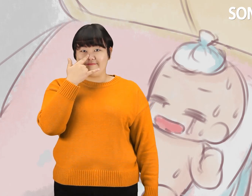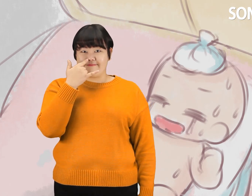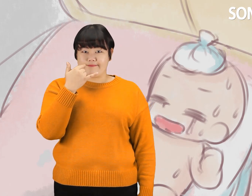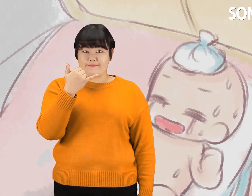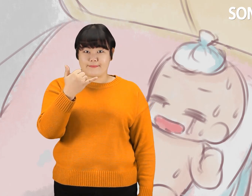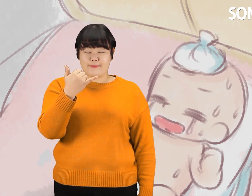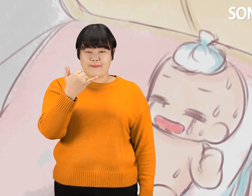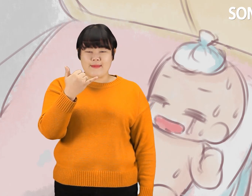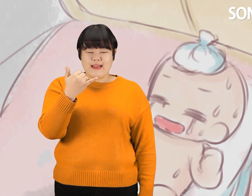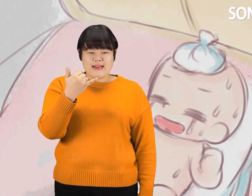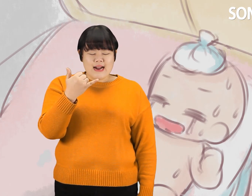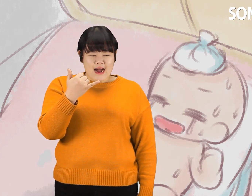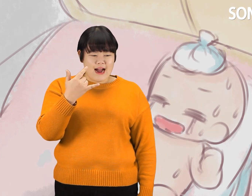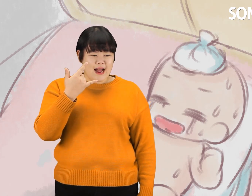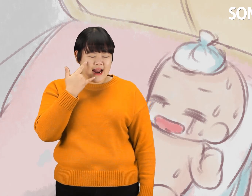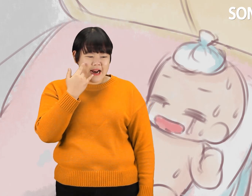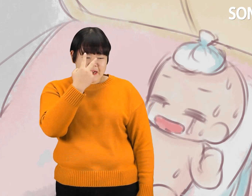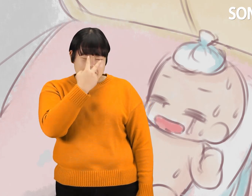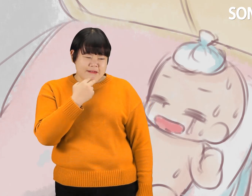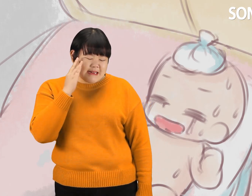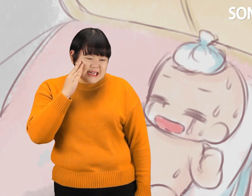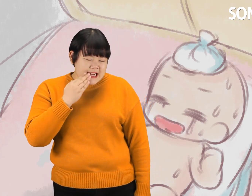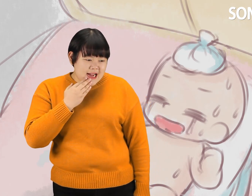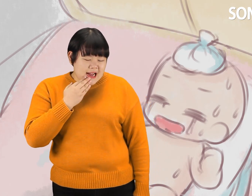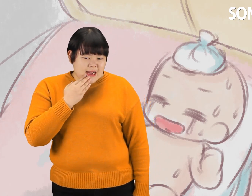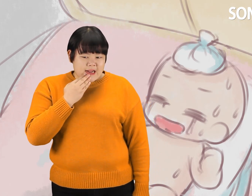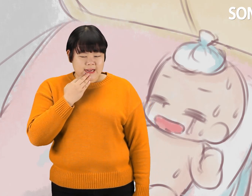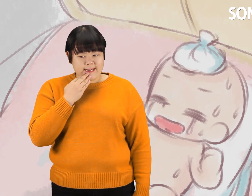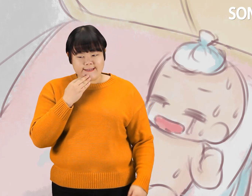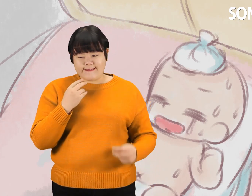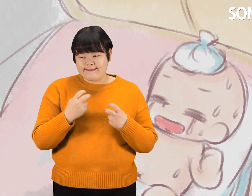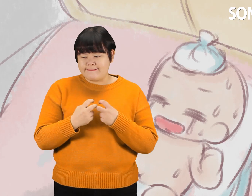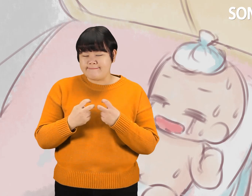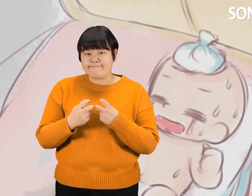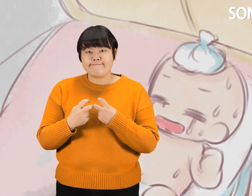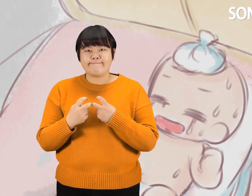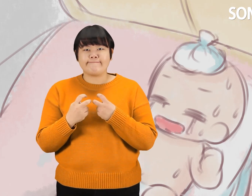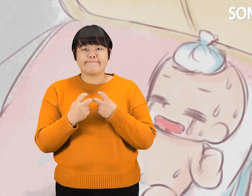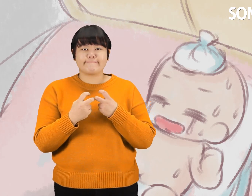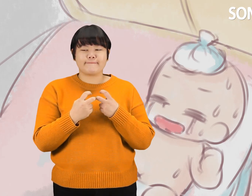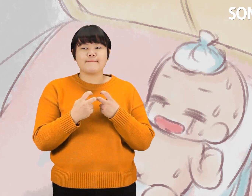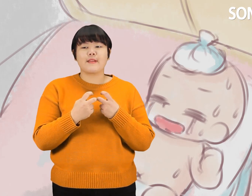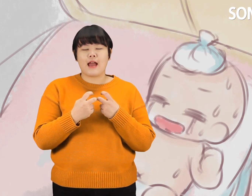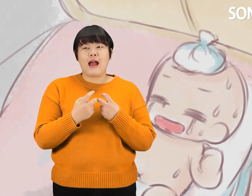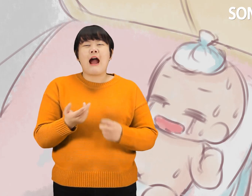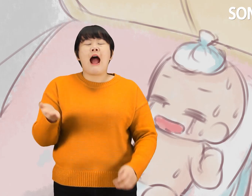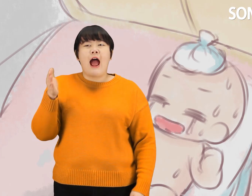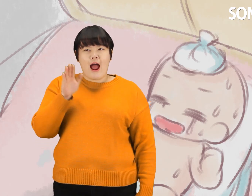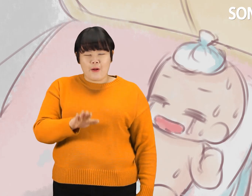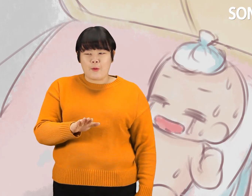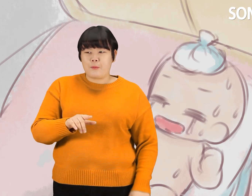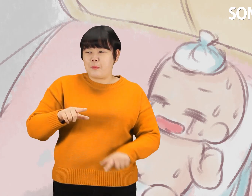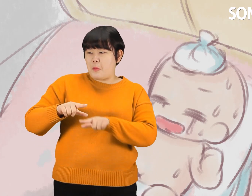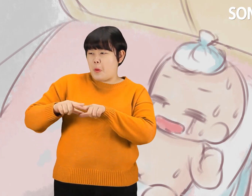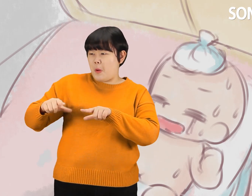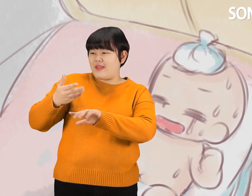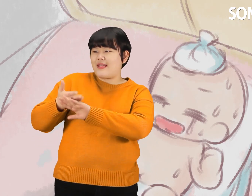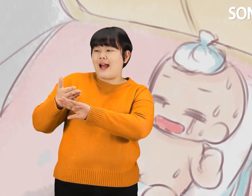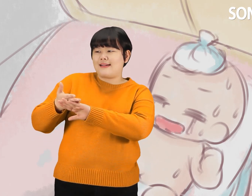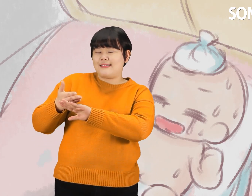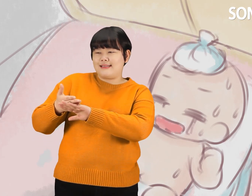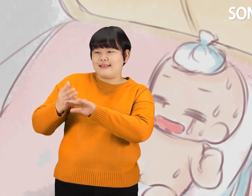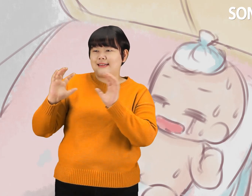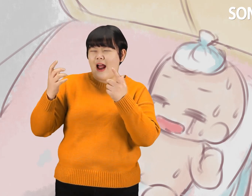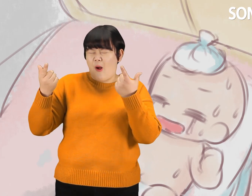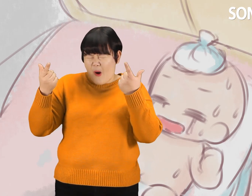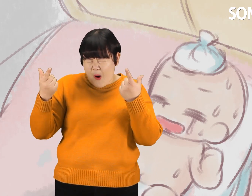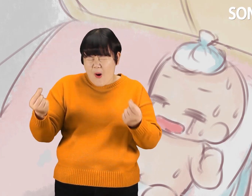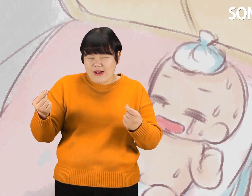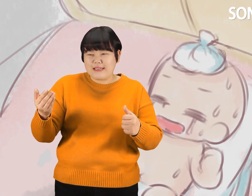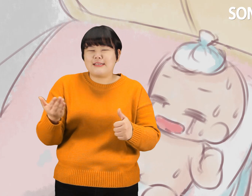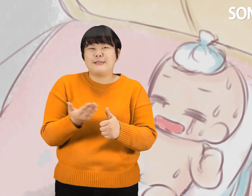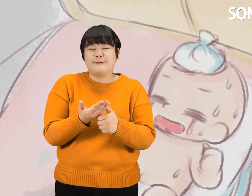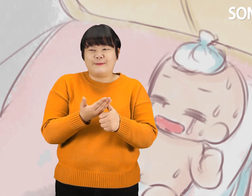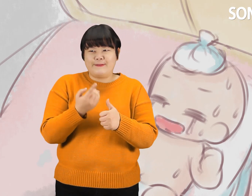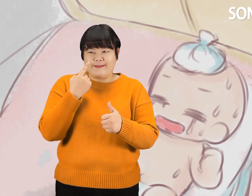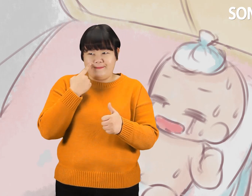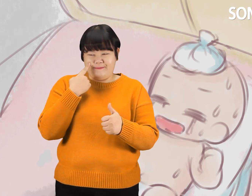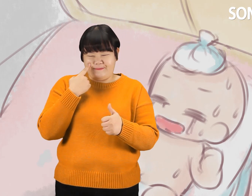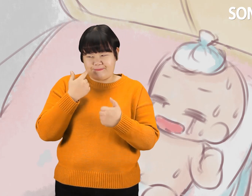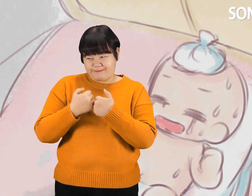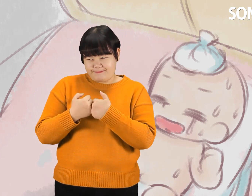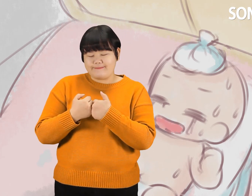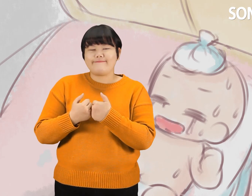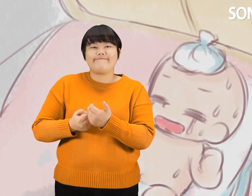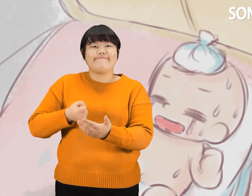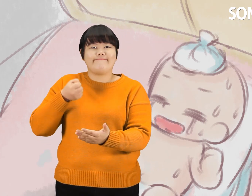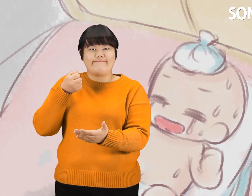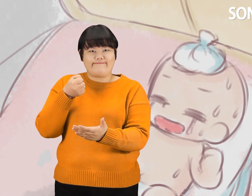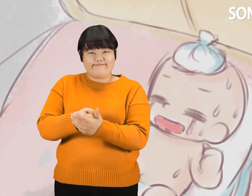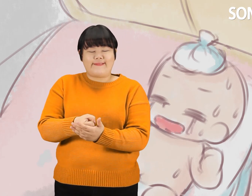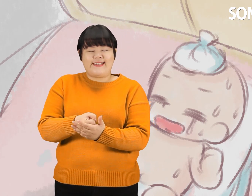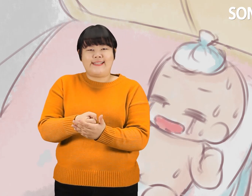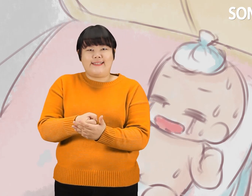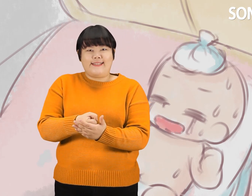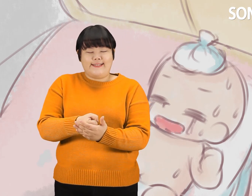父と母はヘレンを通常子供同様に高めるために決心しました。